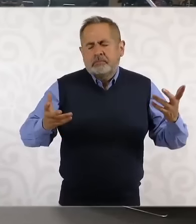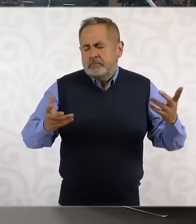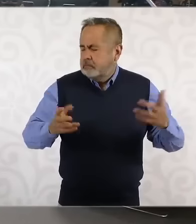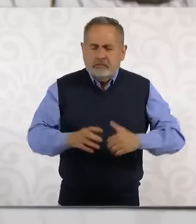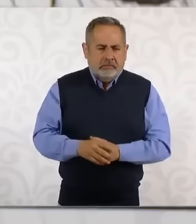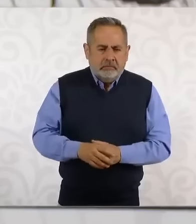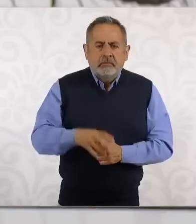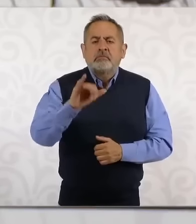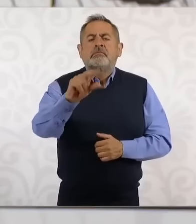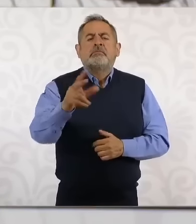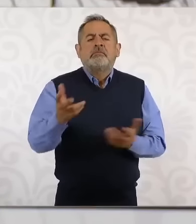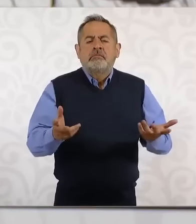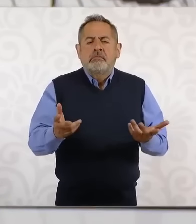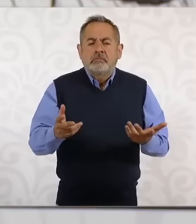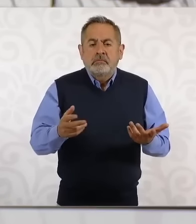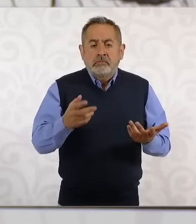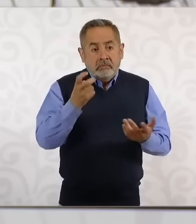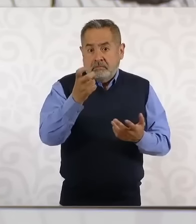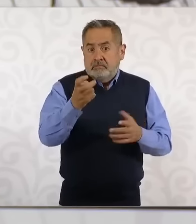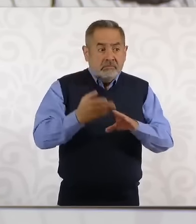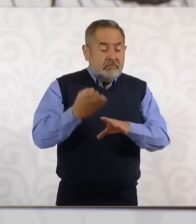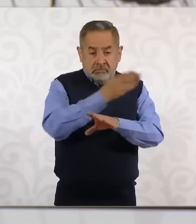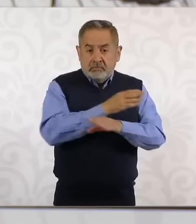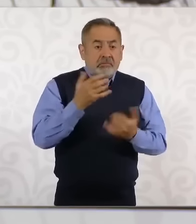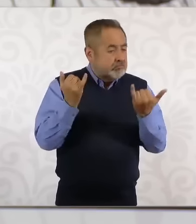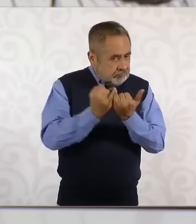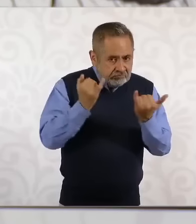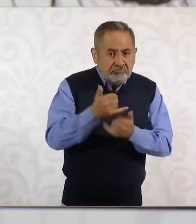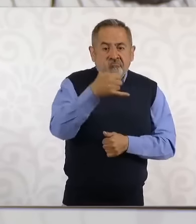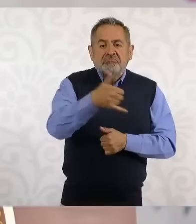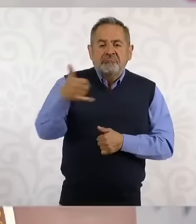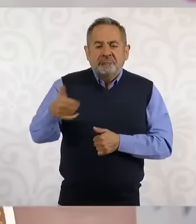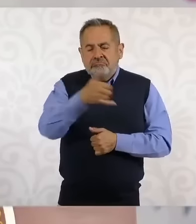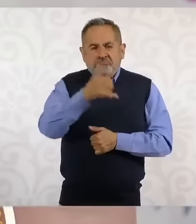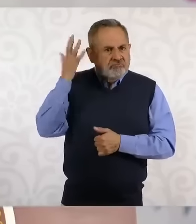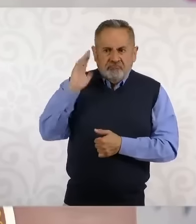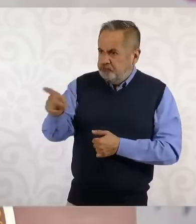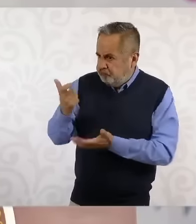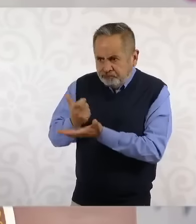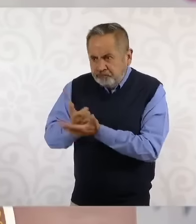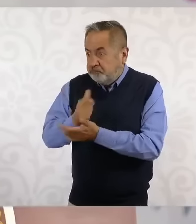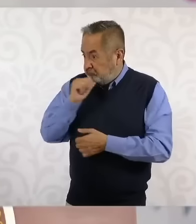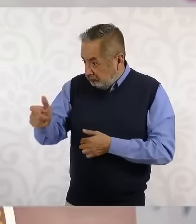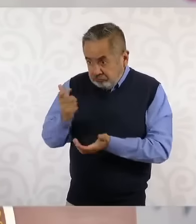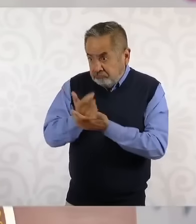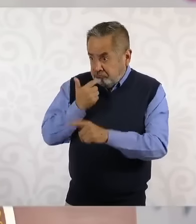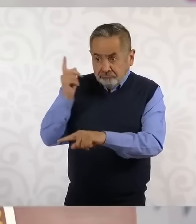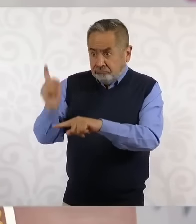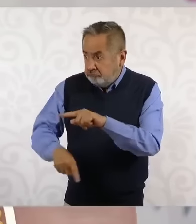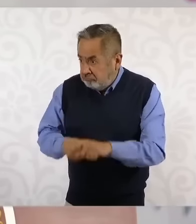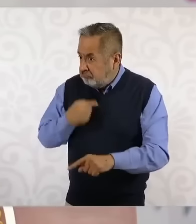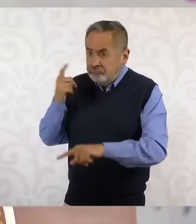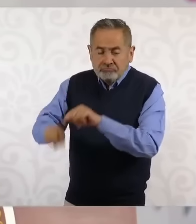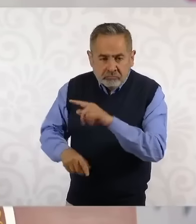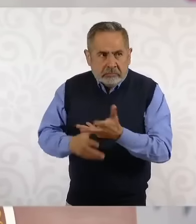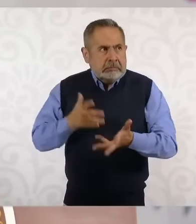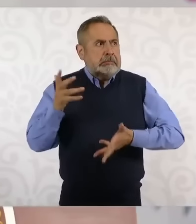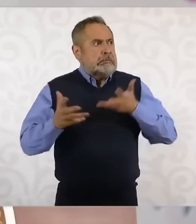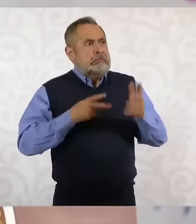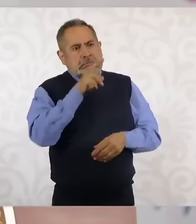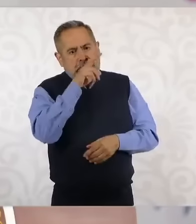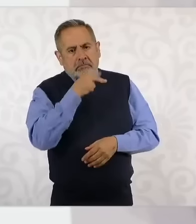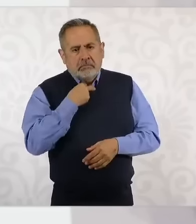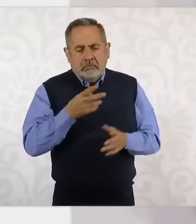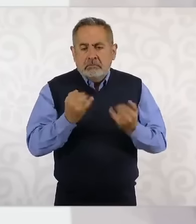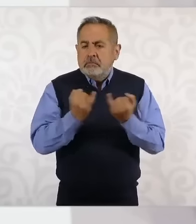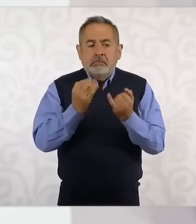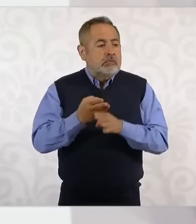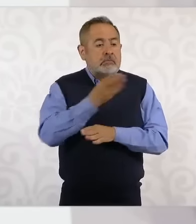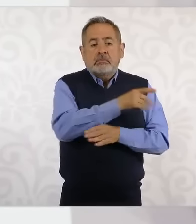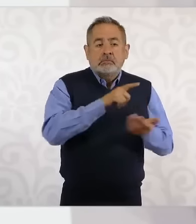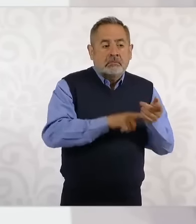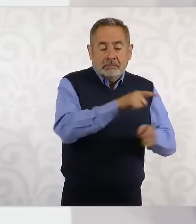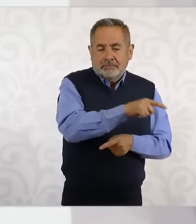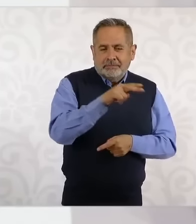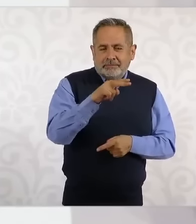A poco no. Y así se usaba antes en el Infonavit, ¿eh? Así se usaba antes en eh la financiera. Es